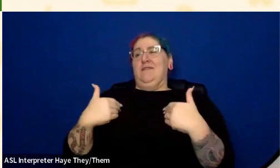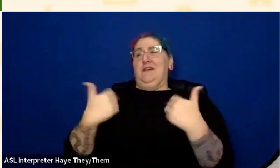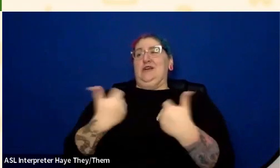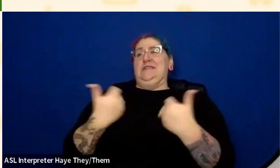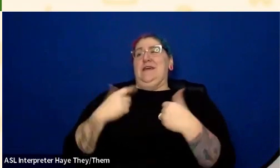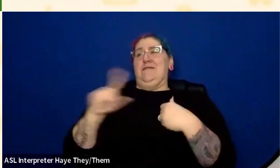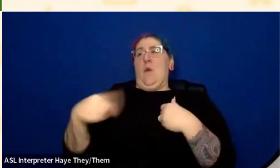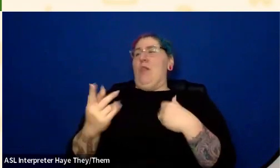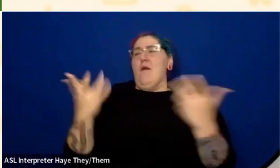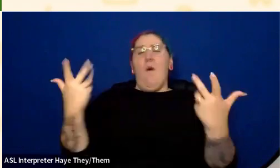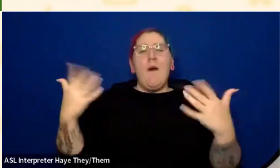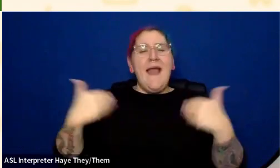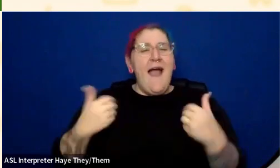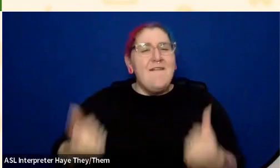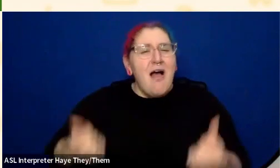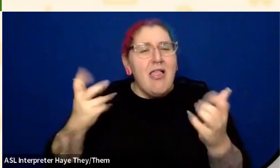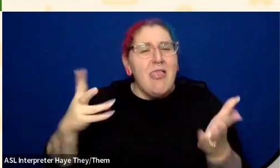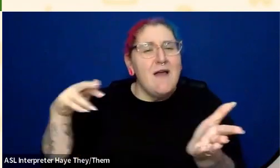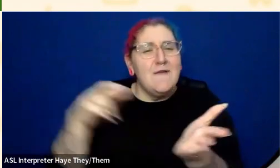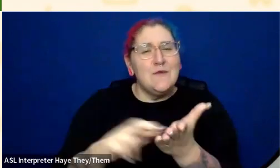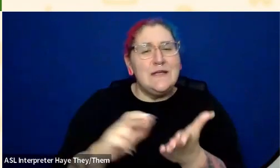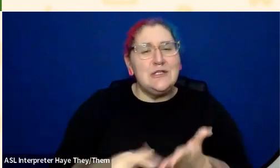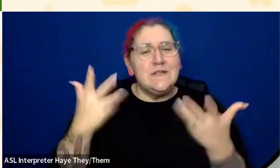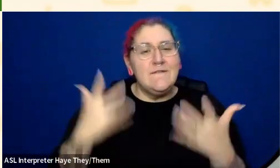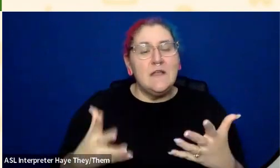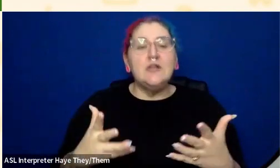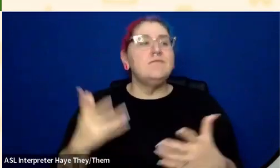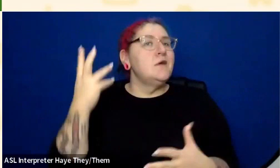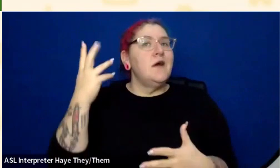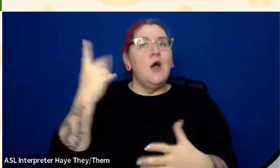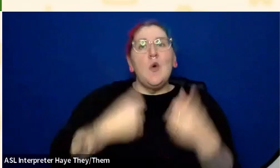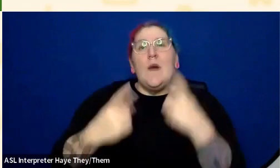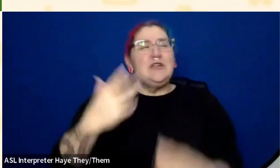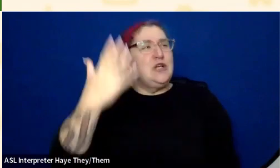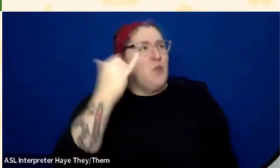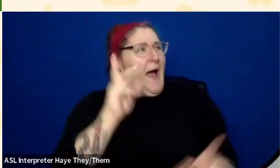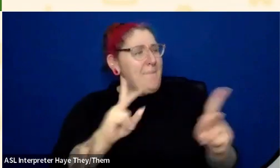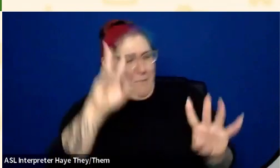Leí por qué las personas crearon cosas de ciertas maneras. Lo que más se parecería a lo que estaba tratando de hacer.